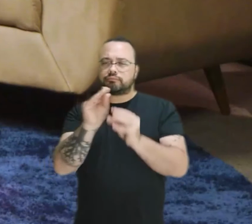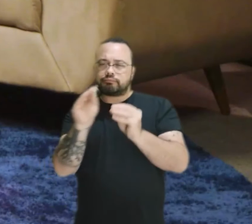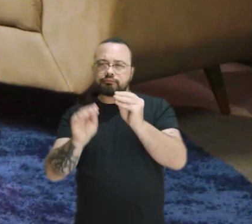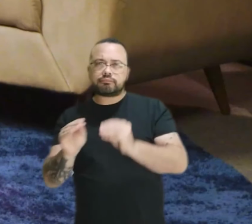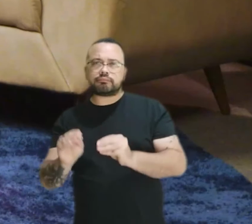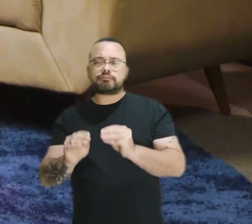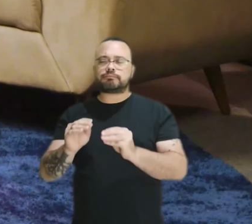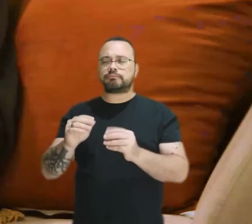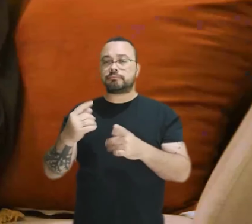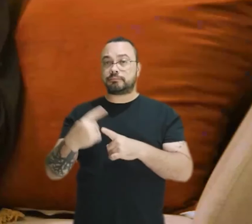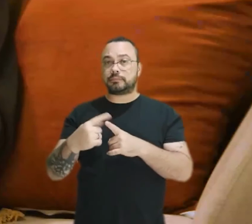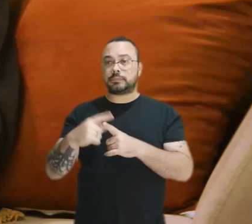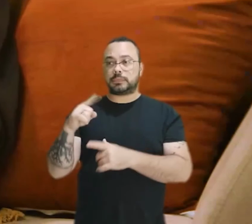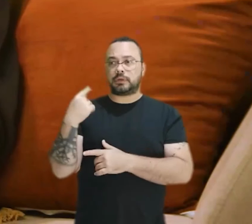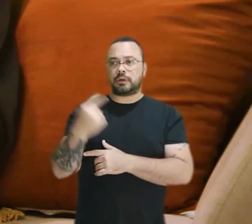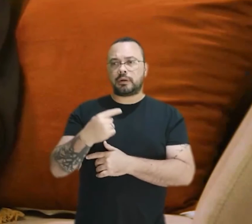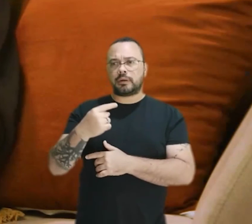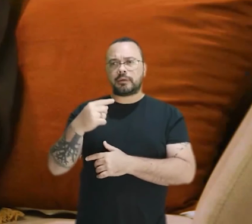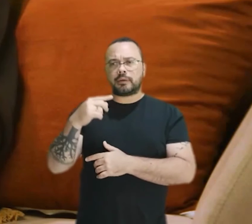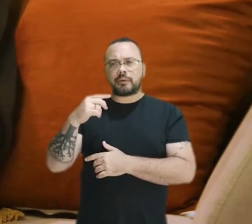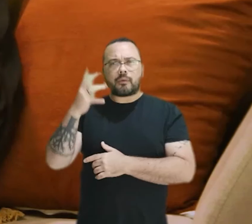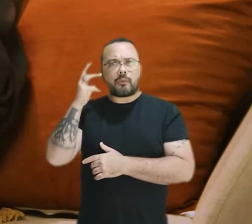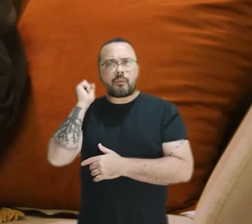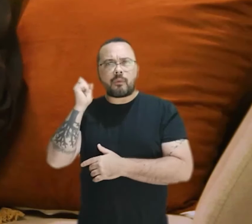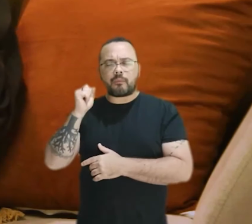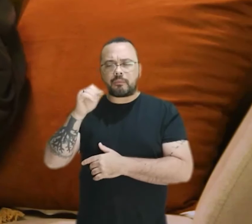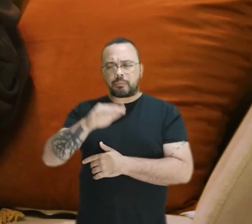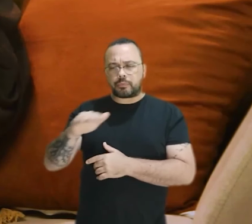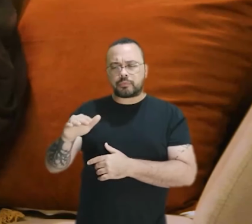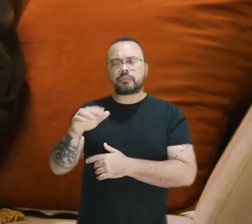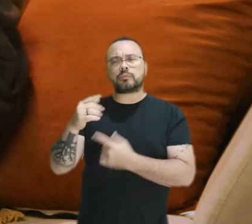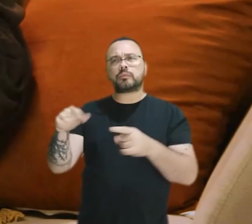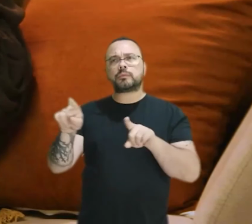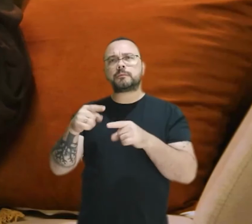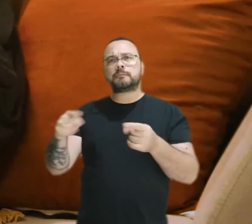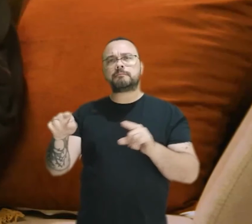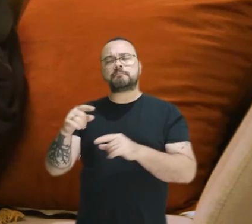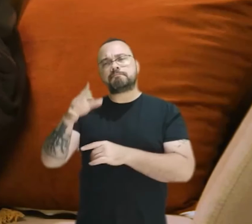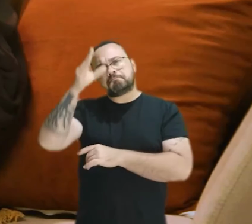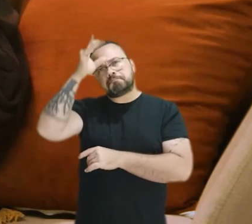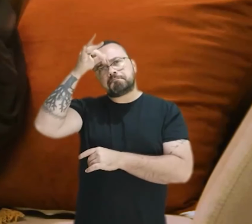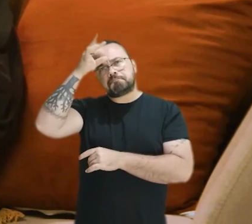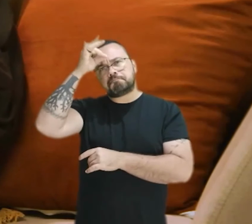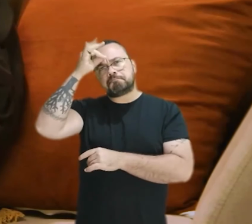quando a gente ouve uma música na infância, muitas vezes, a gente pronuncia, decora, até, a música,